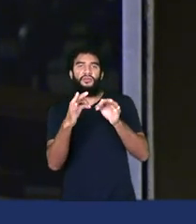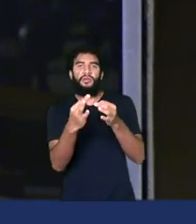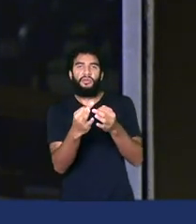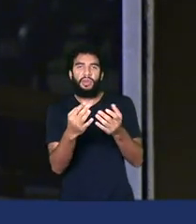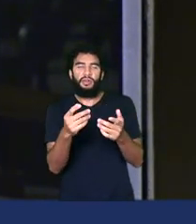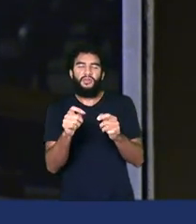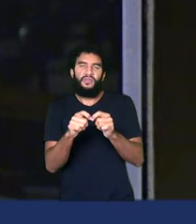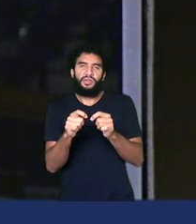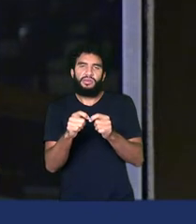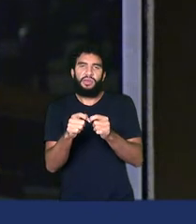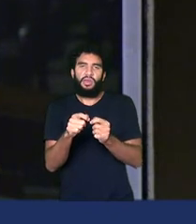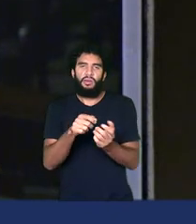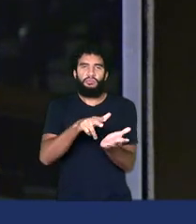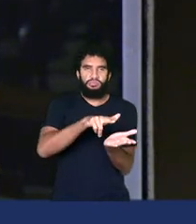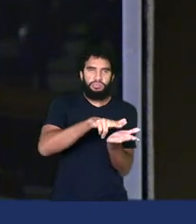UM ENTERRO DE DIGNIDADE.